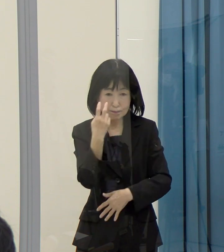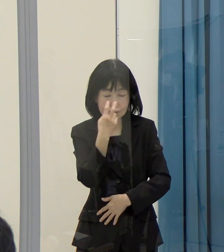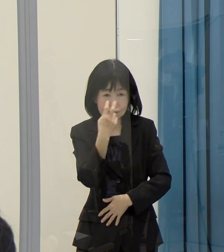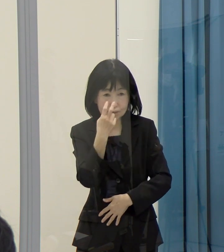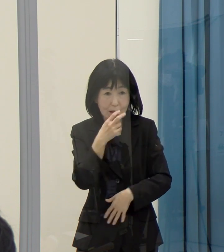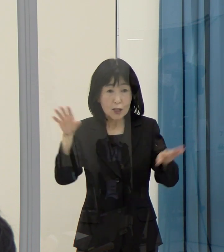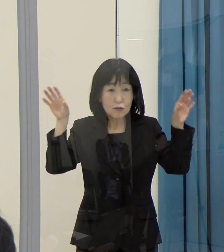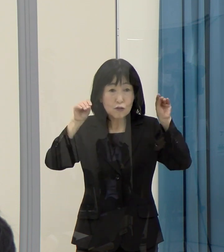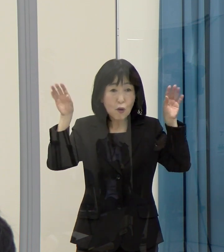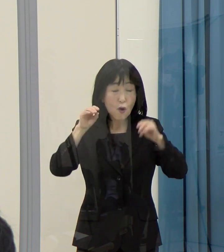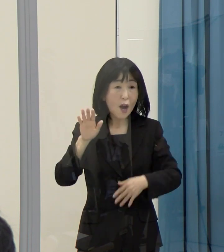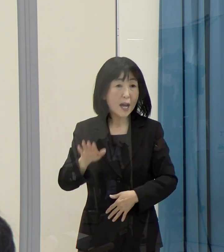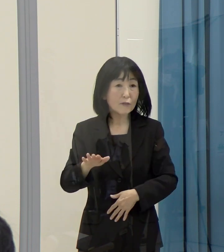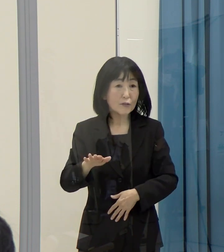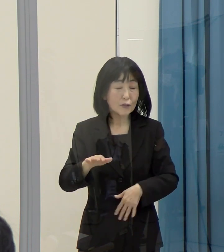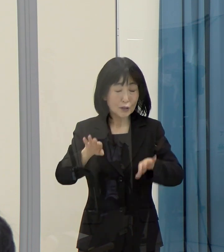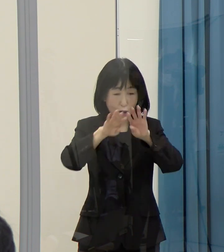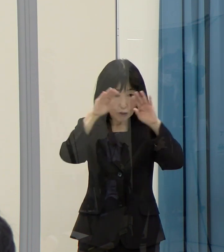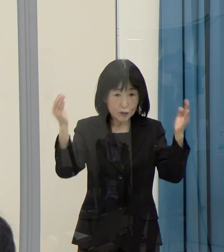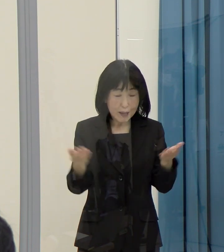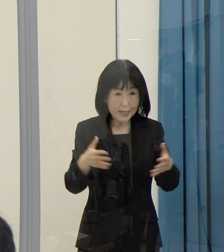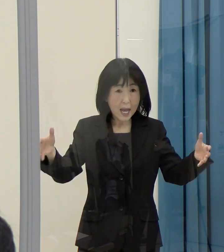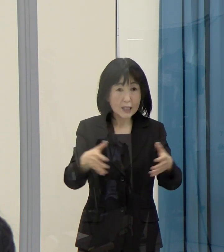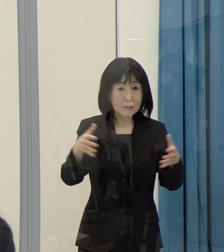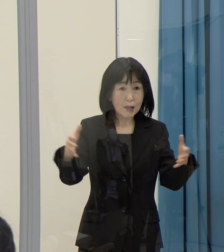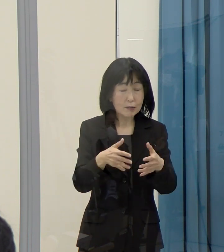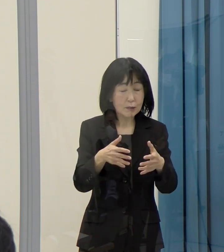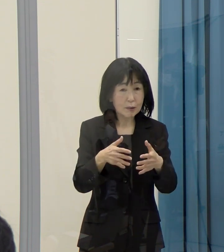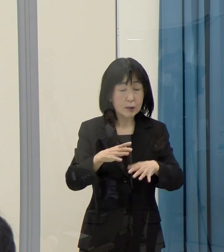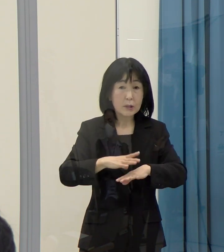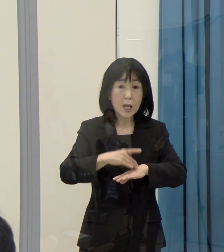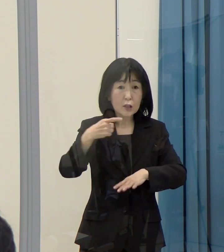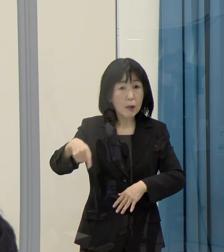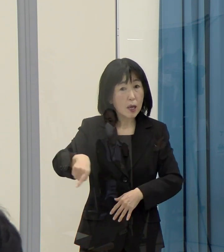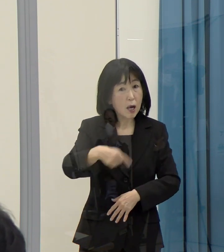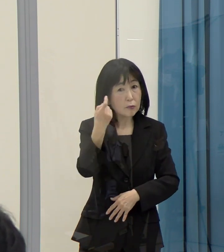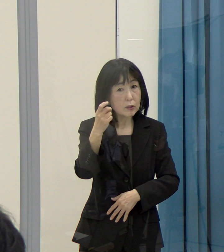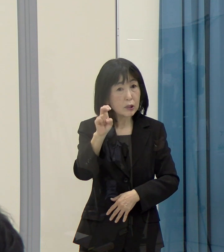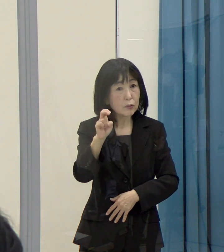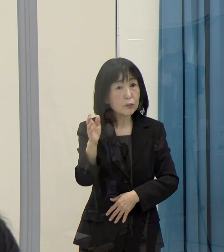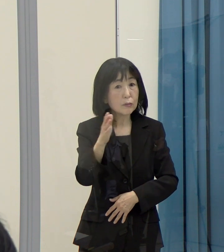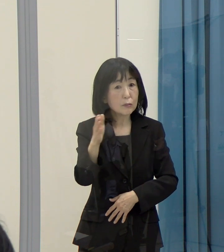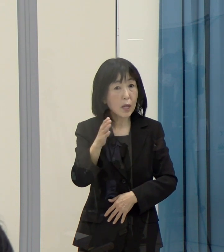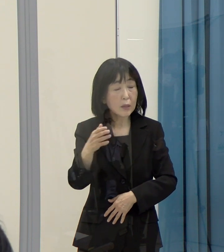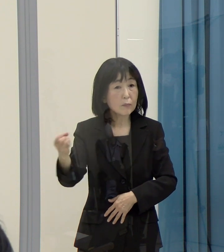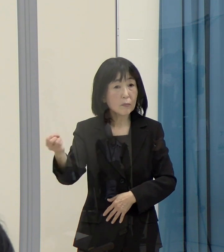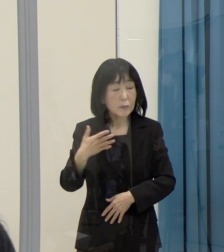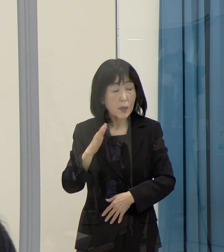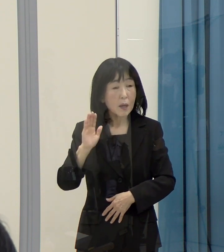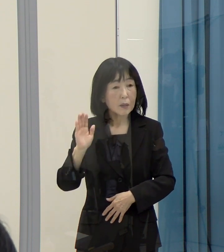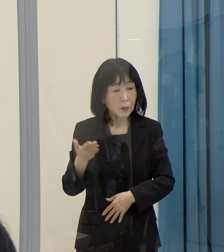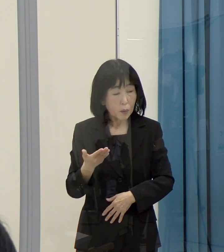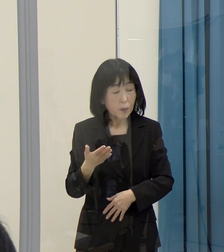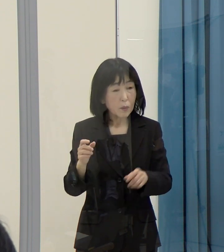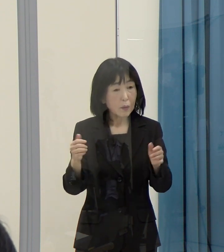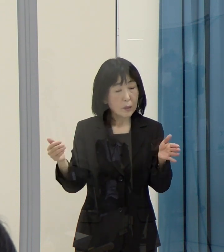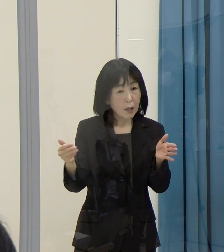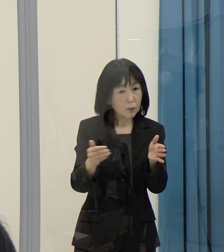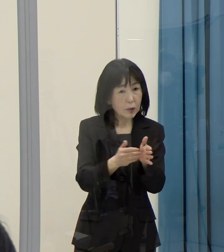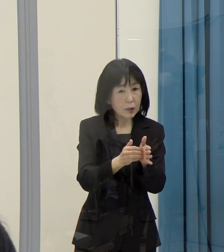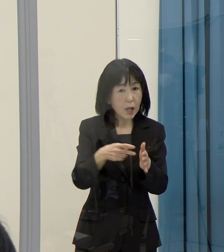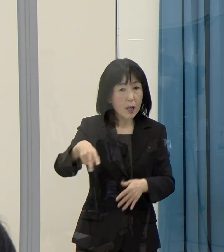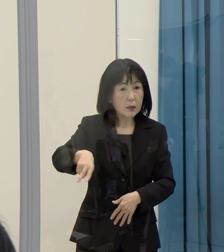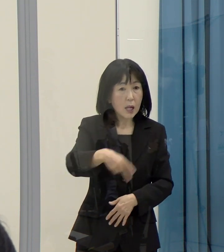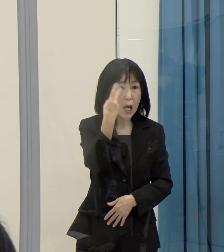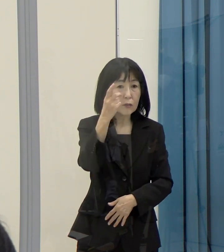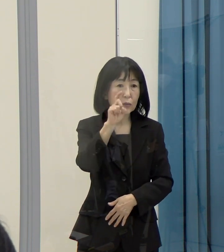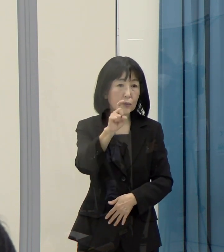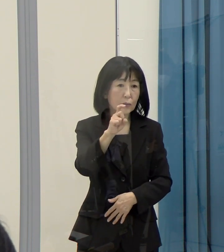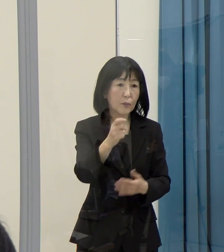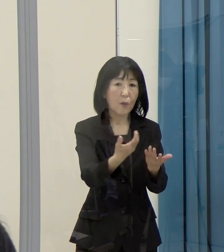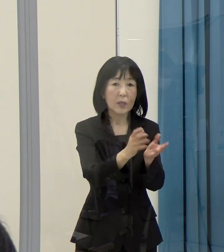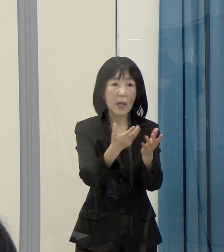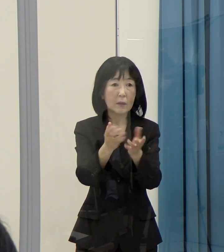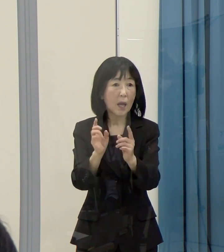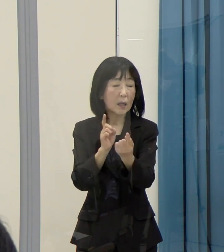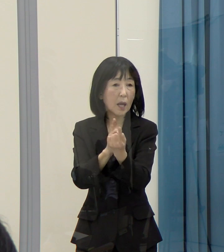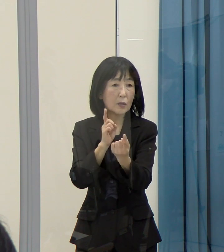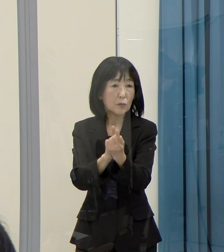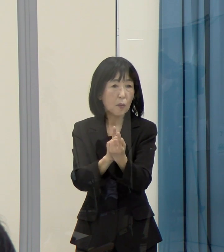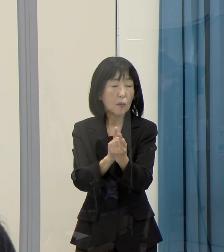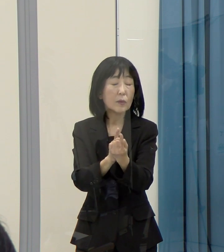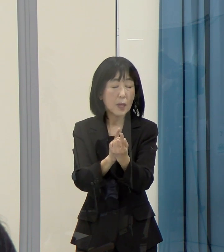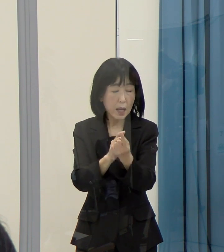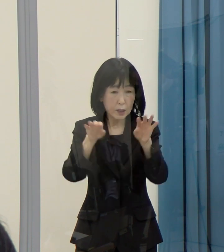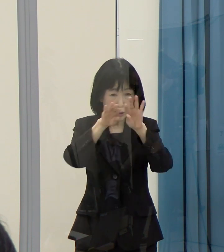それを全部集めて、結果的には約２１０団体を対象として、それを全部調査いたしました。